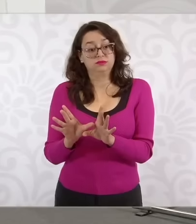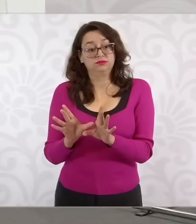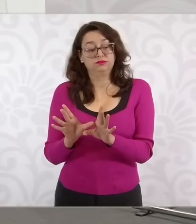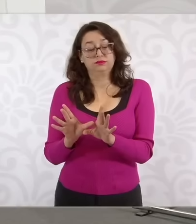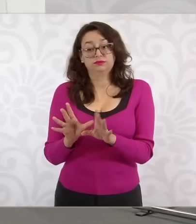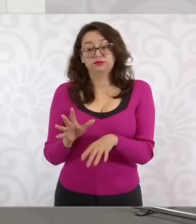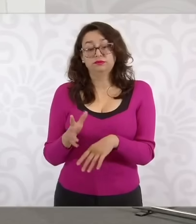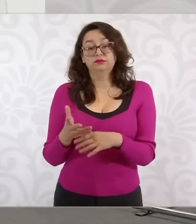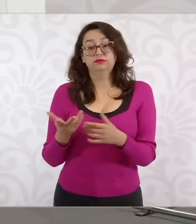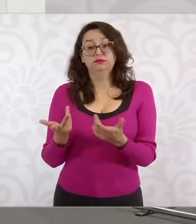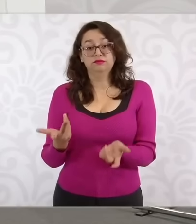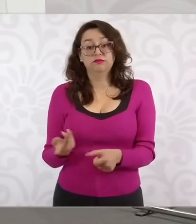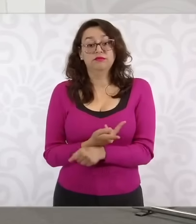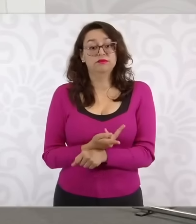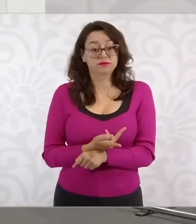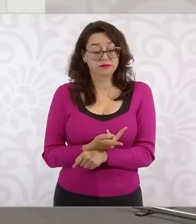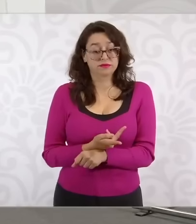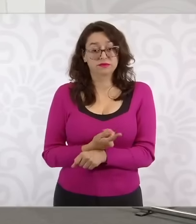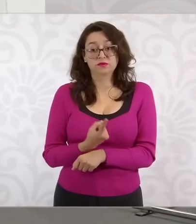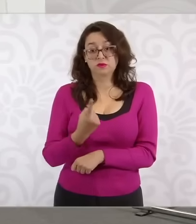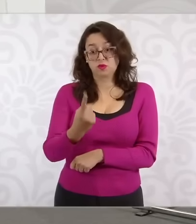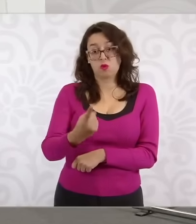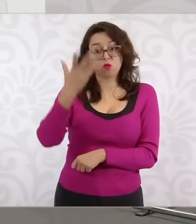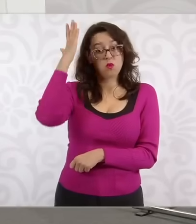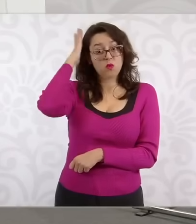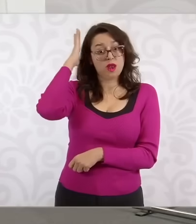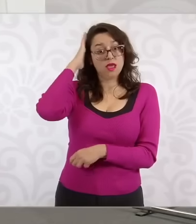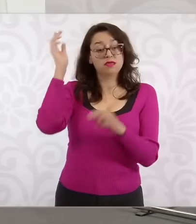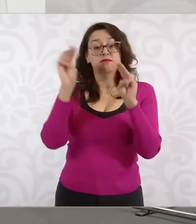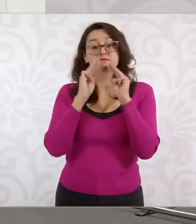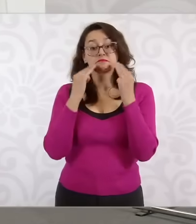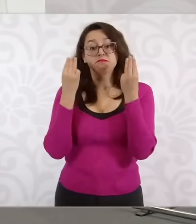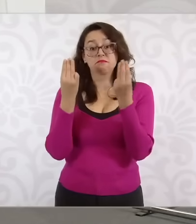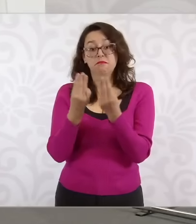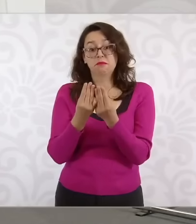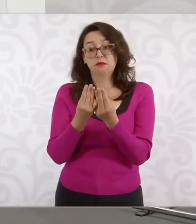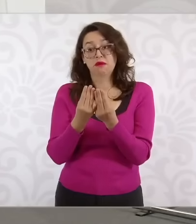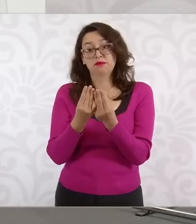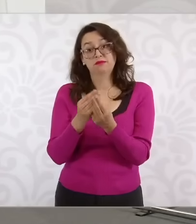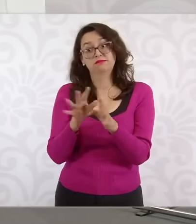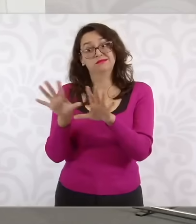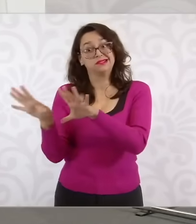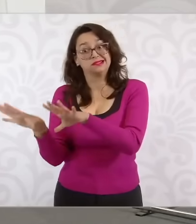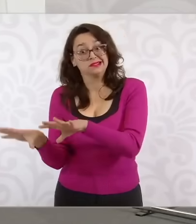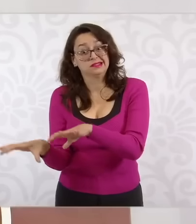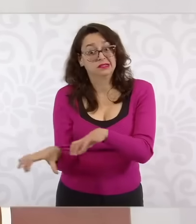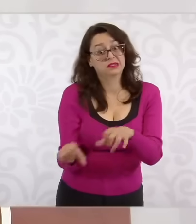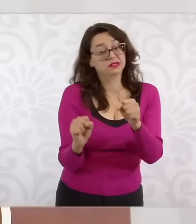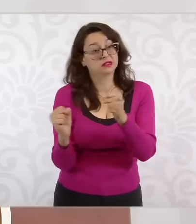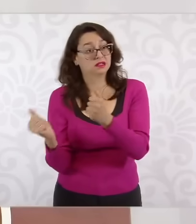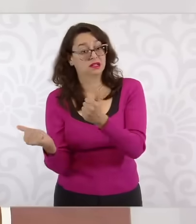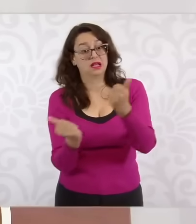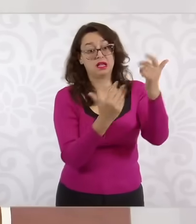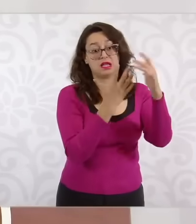detención de uno, bueno, detención es un decir eh